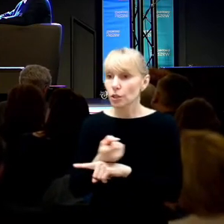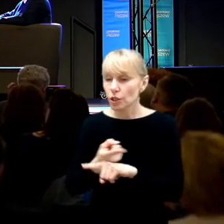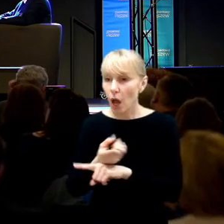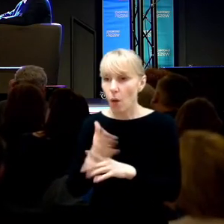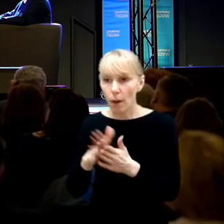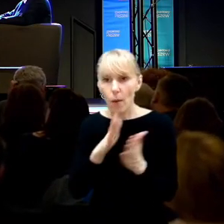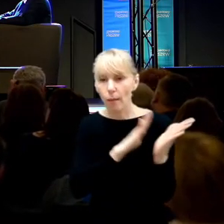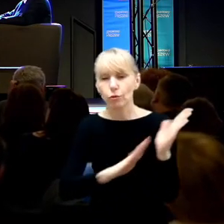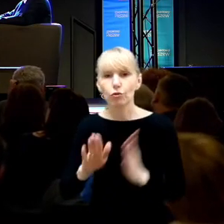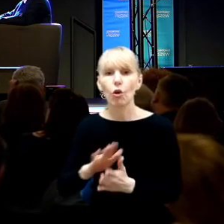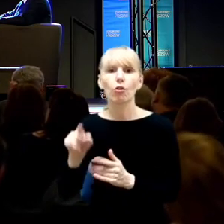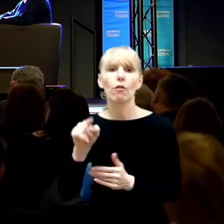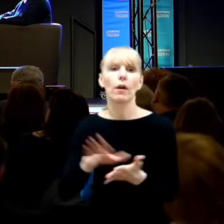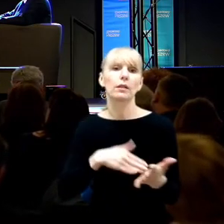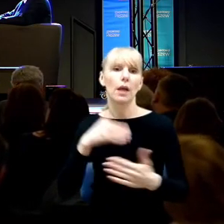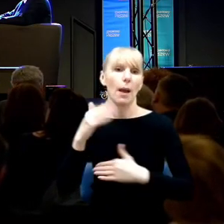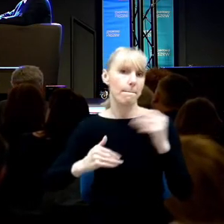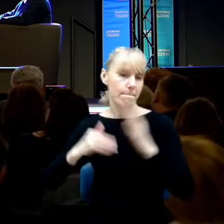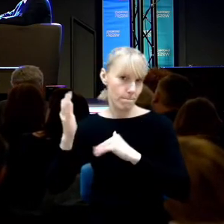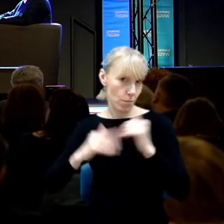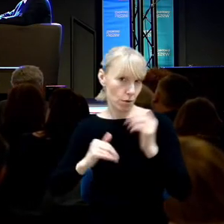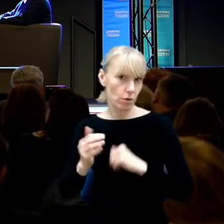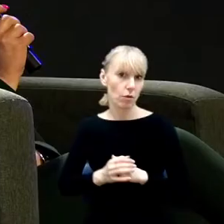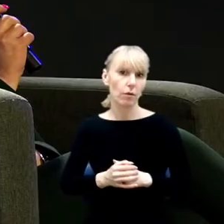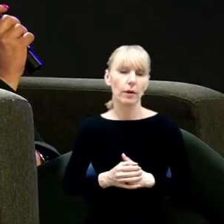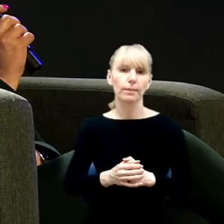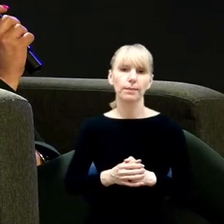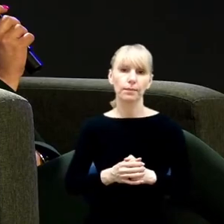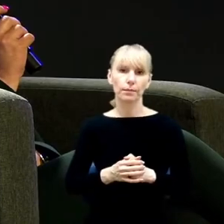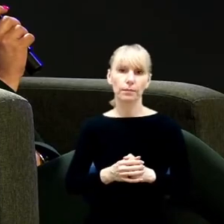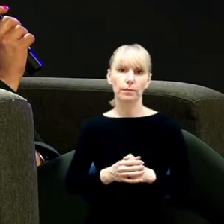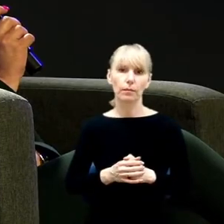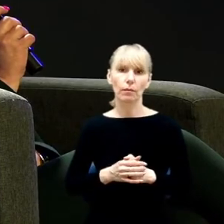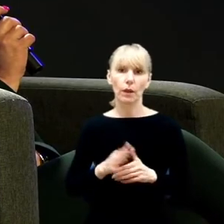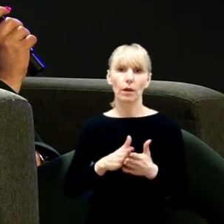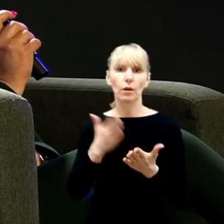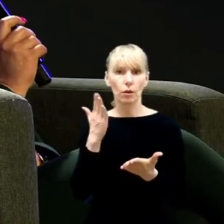Planujemy rozpoczęcie tej inwestycji jeszcze w tym roku.